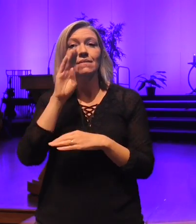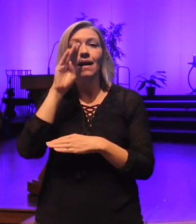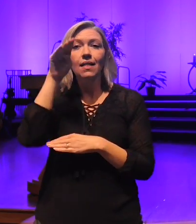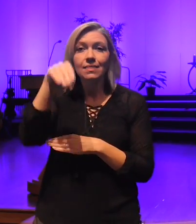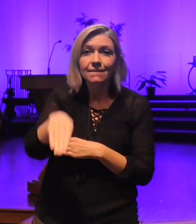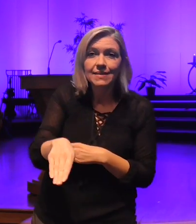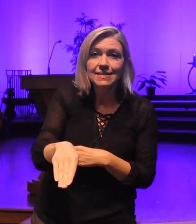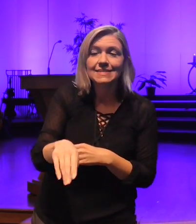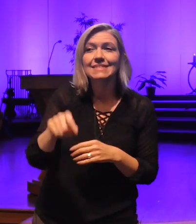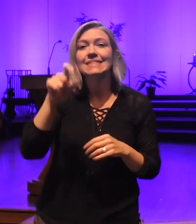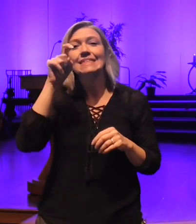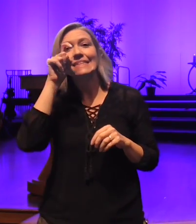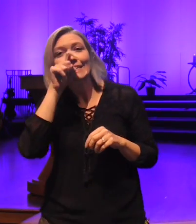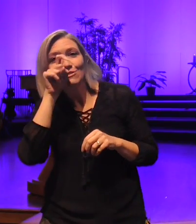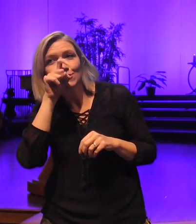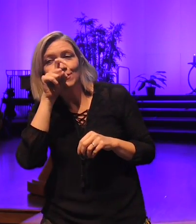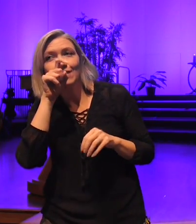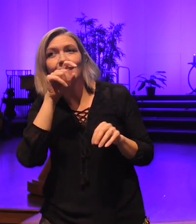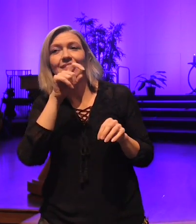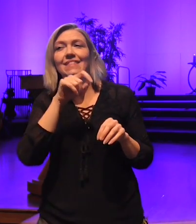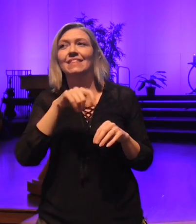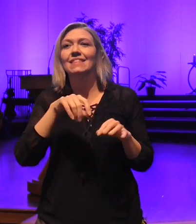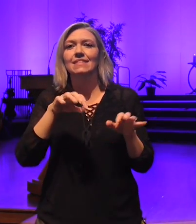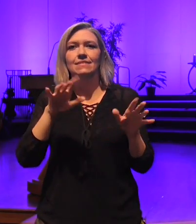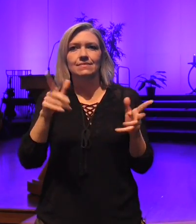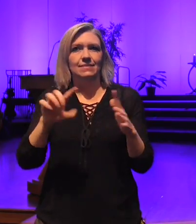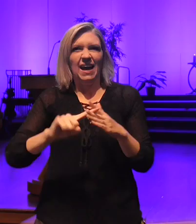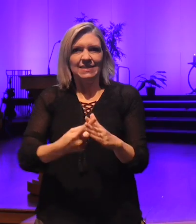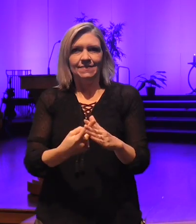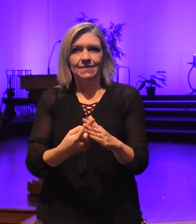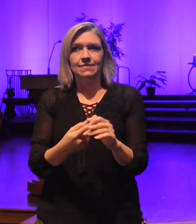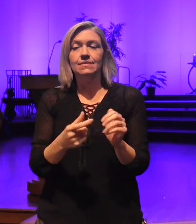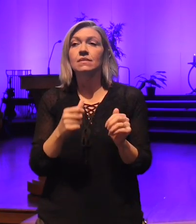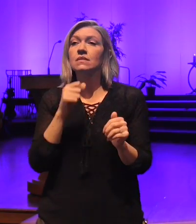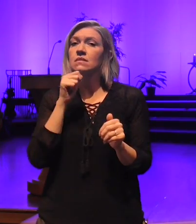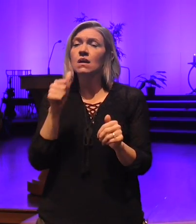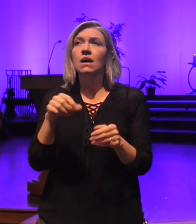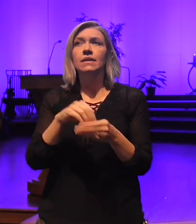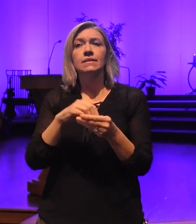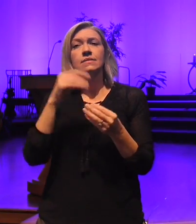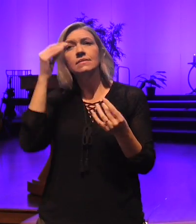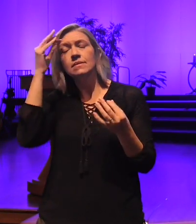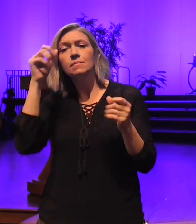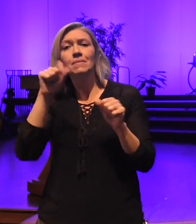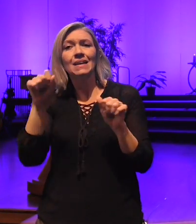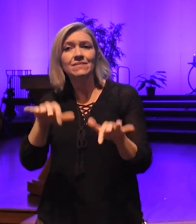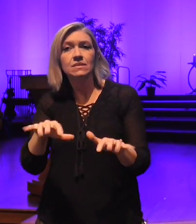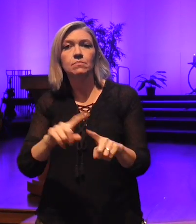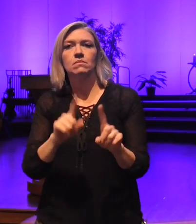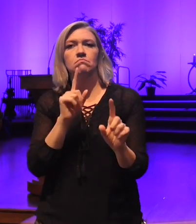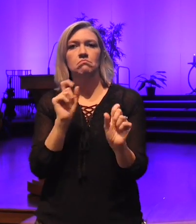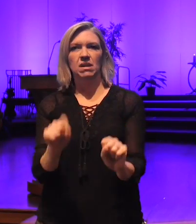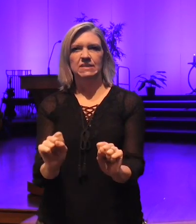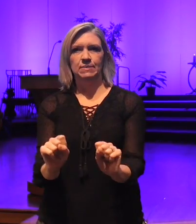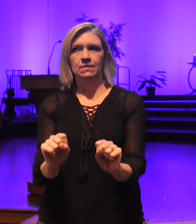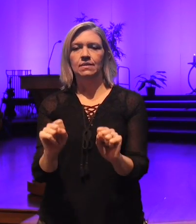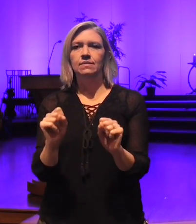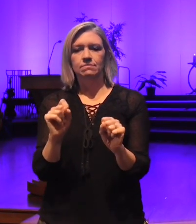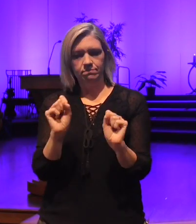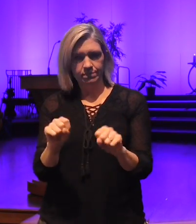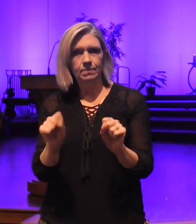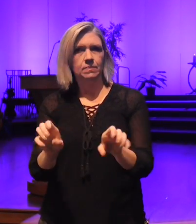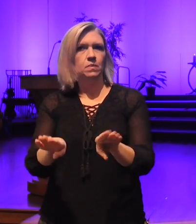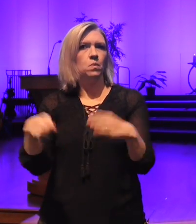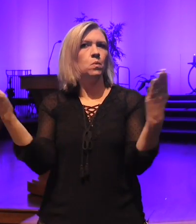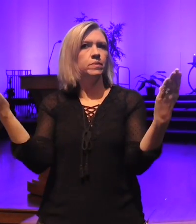las Águilas se activó no en manifestación sino en posibilidad, la posibilidad se abrió